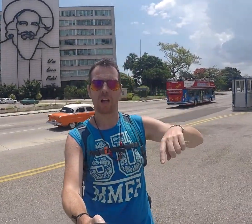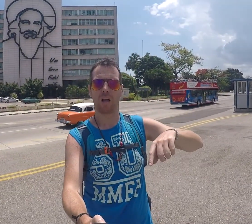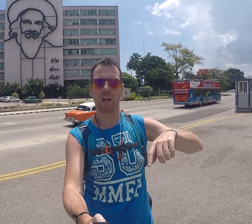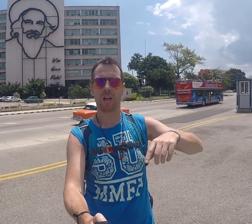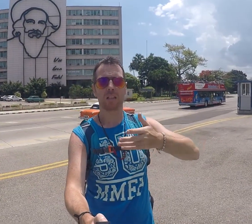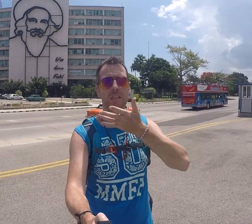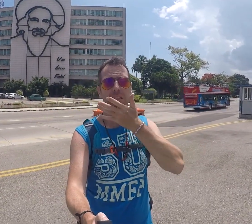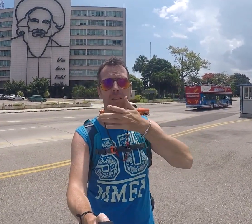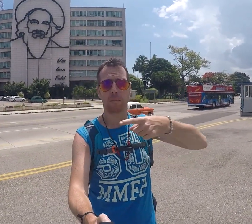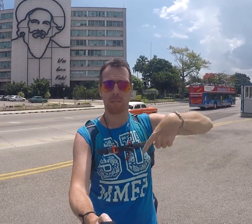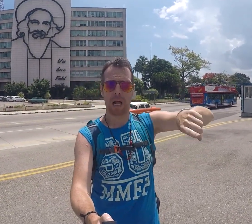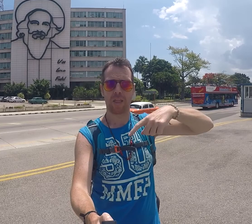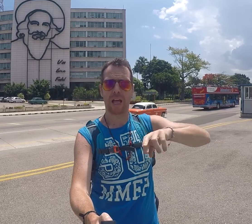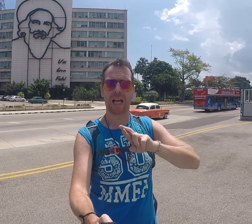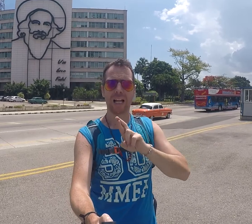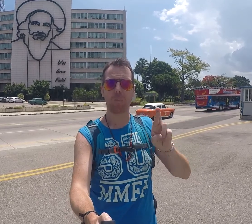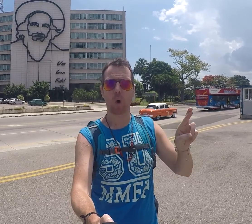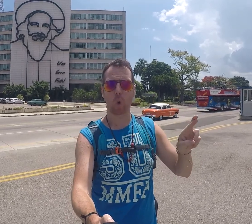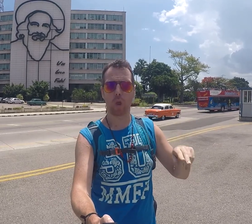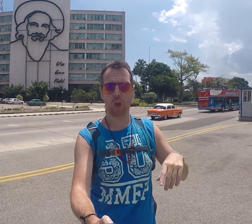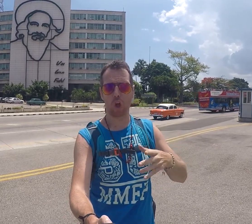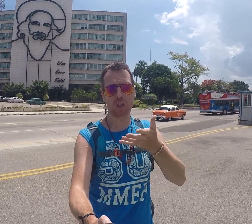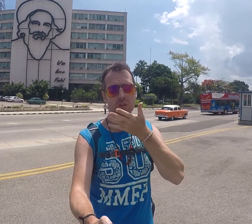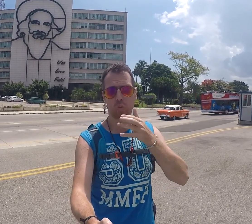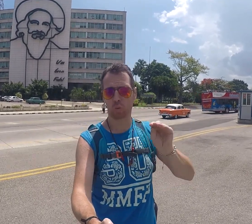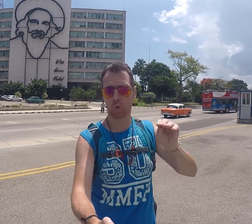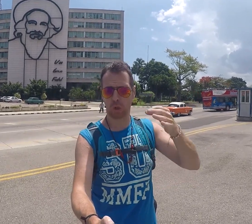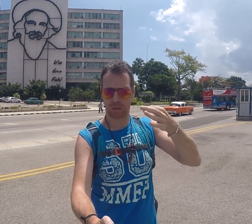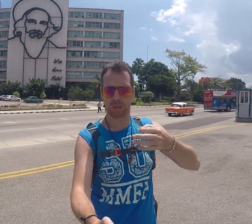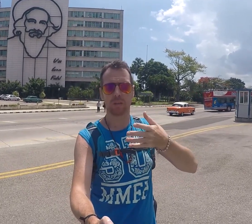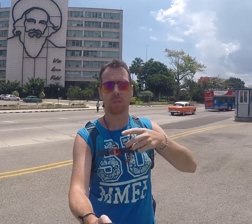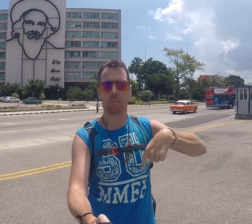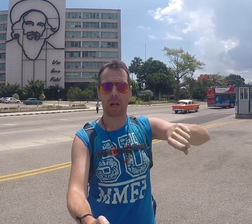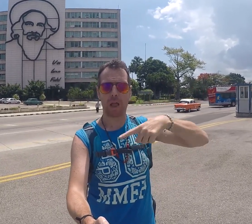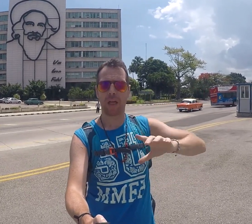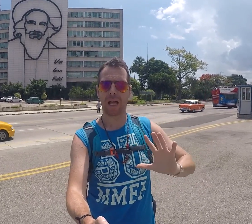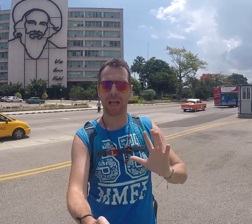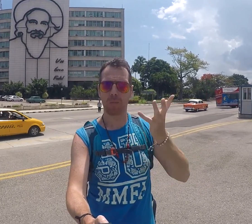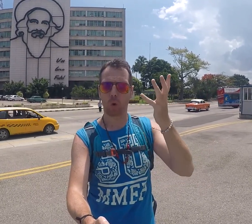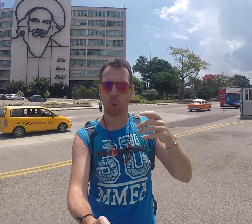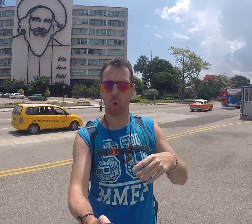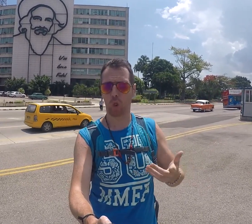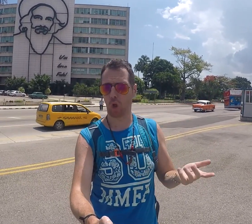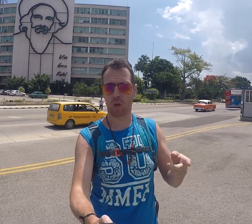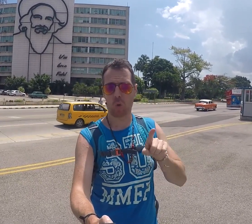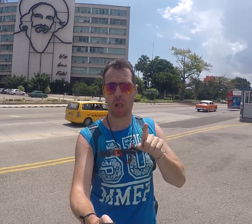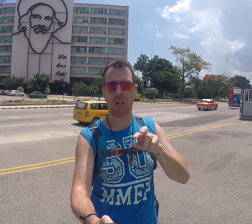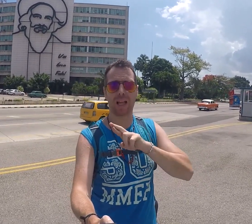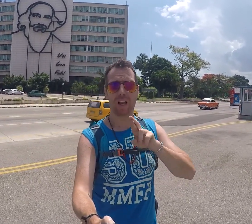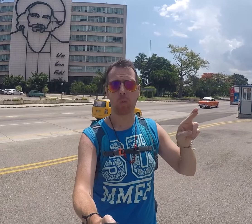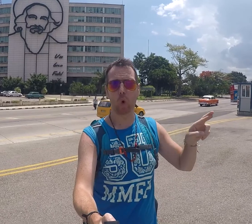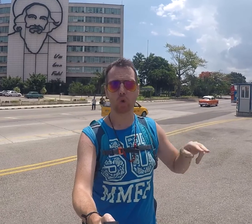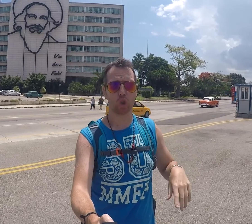Esta es la Plaza de la Revolución, su signo es este según los cubanos